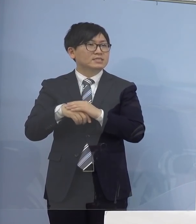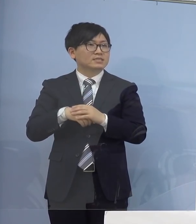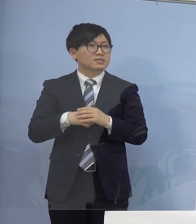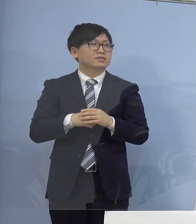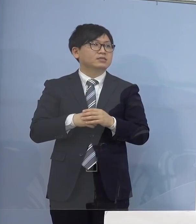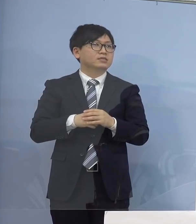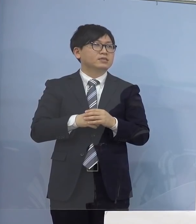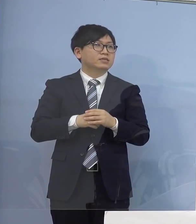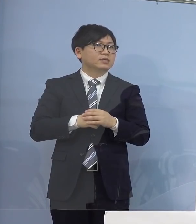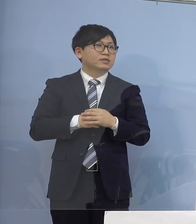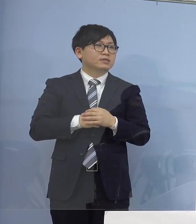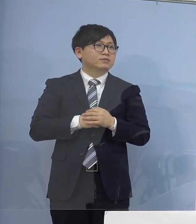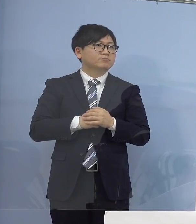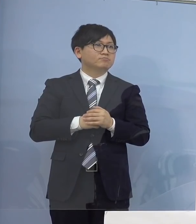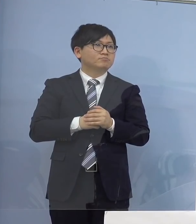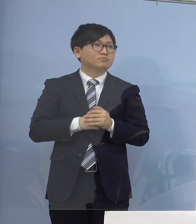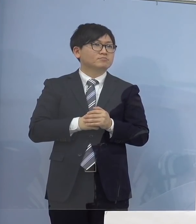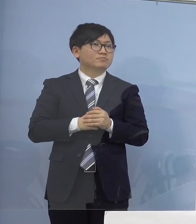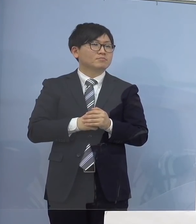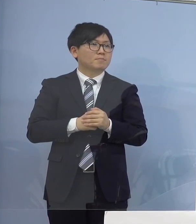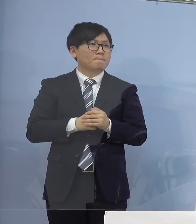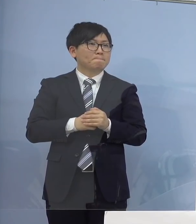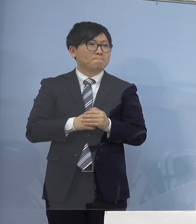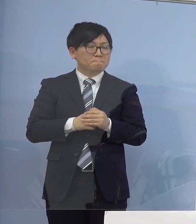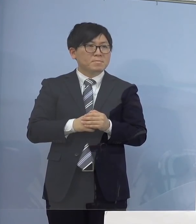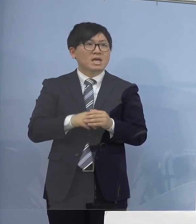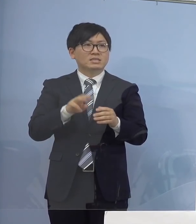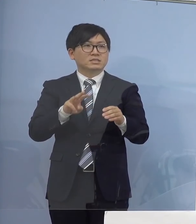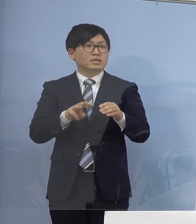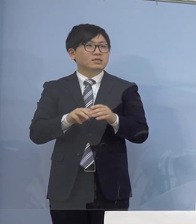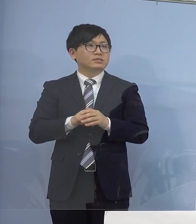だから3分の約1ということですよね